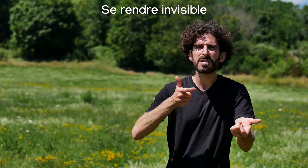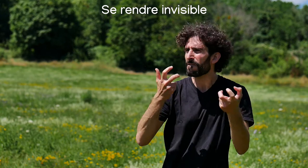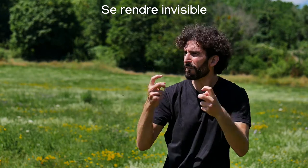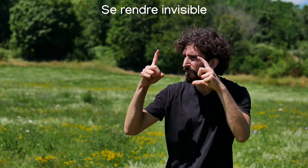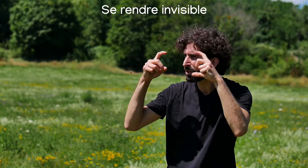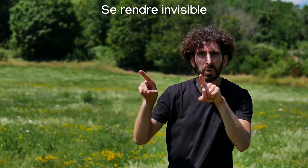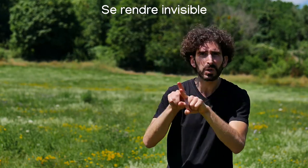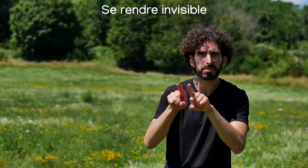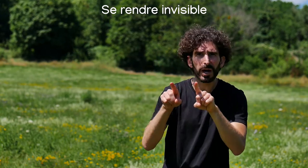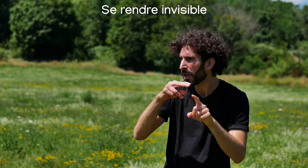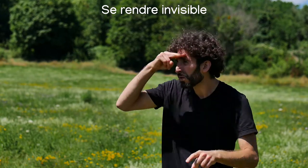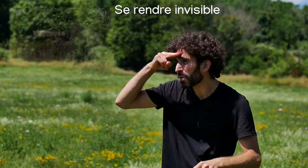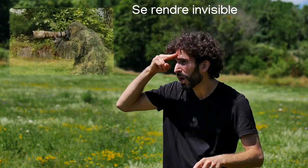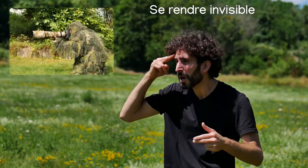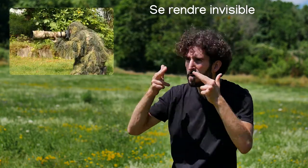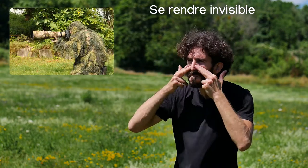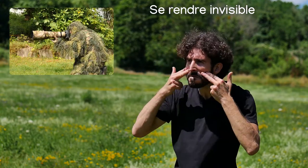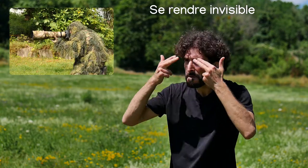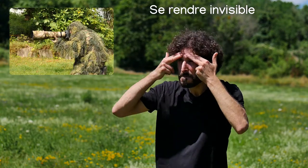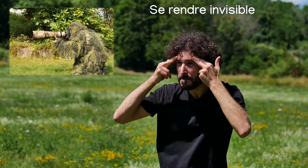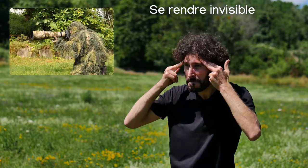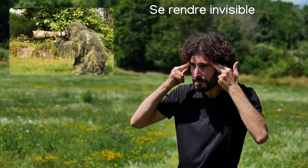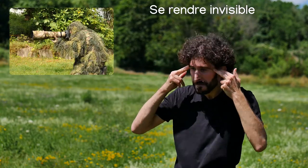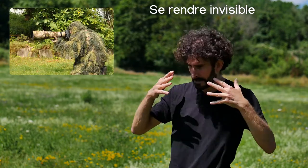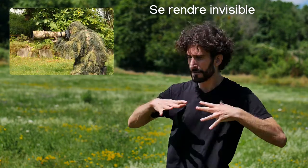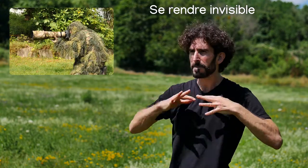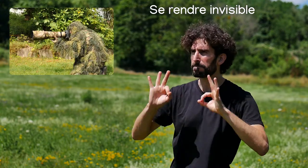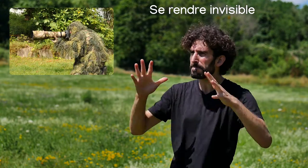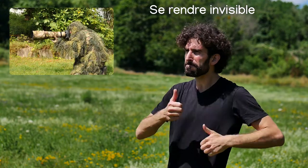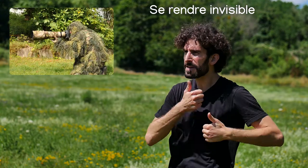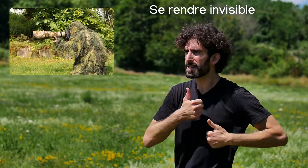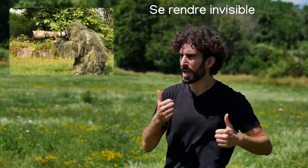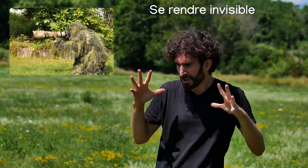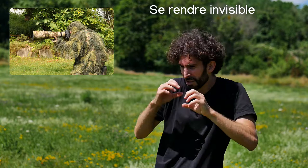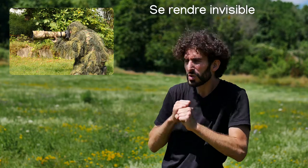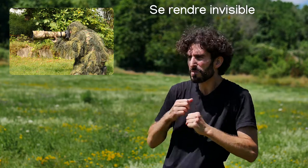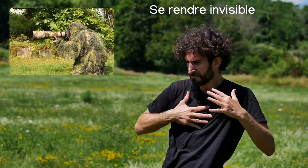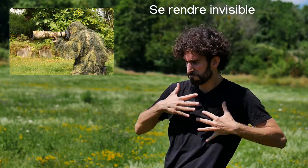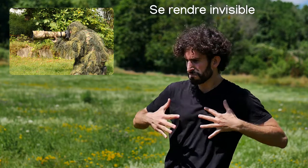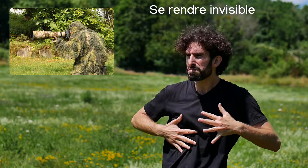Tu veux faire une photo ? C'est pareil. * Peinture noire sur le visage * *Vêtements sombres comme des militaires *